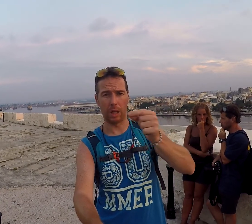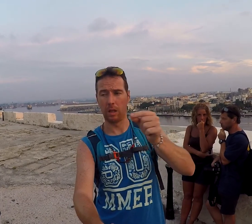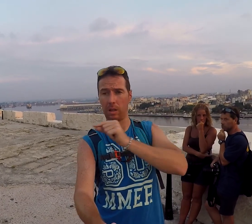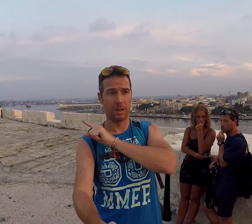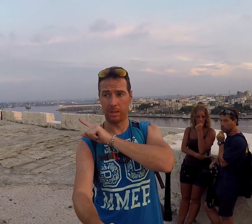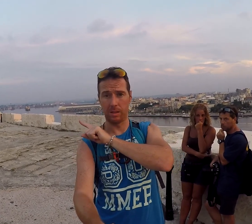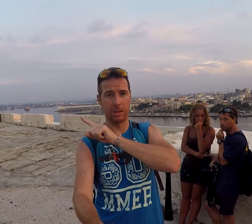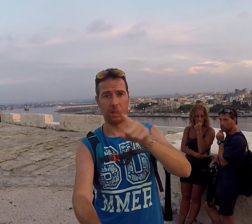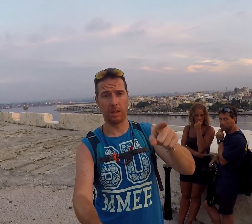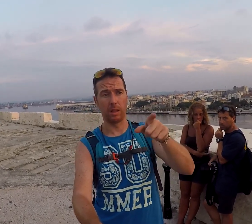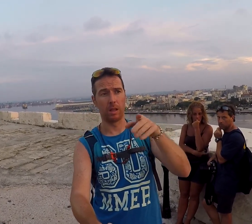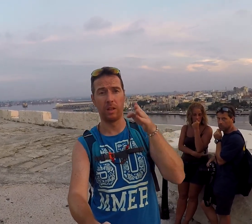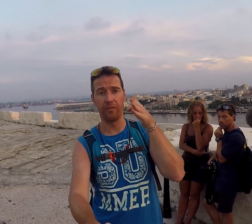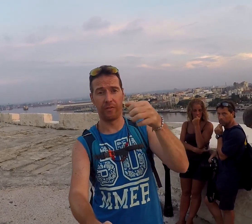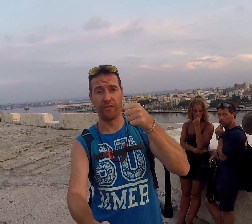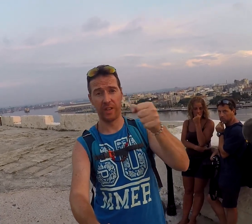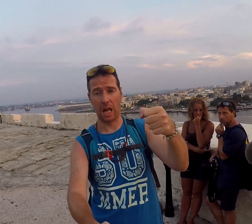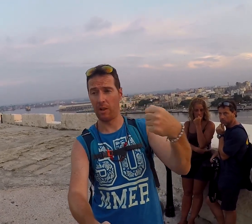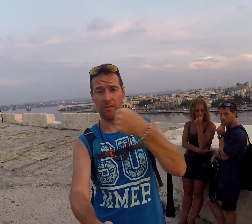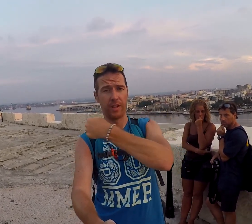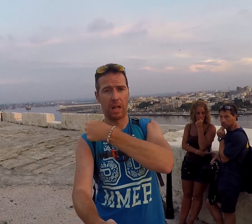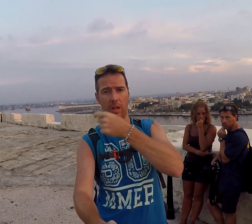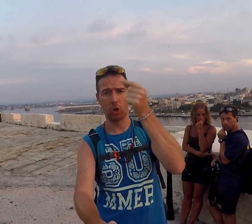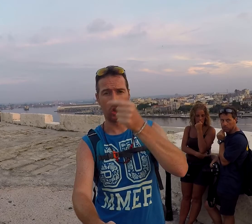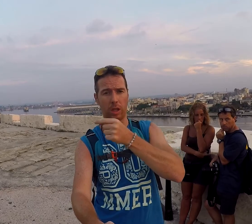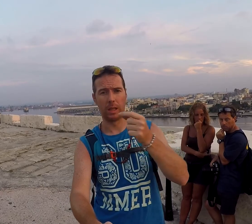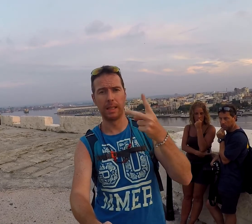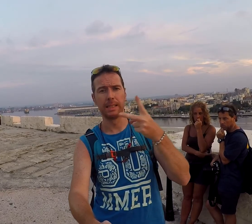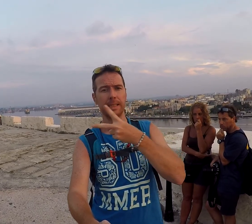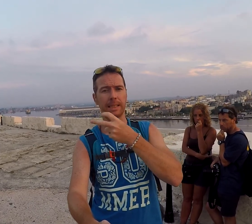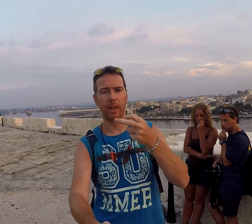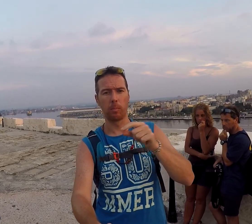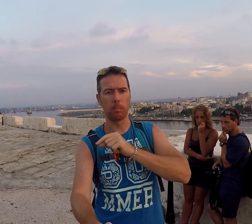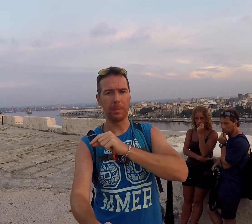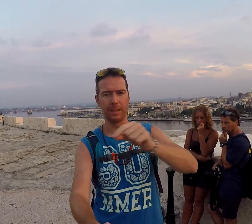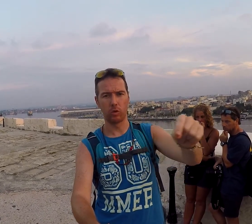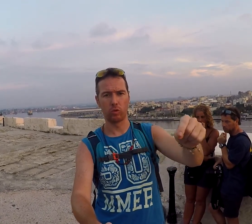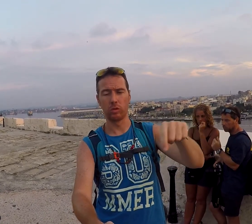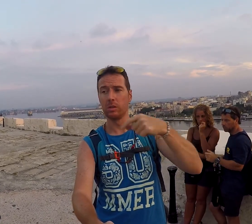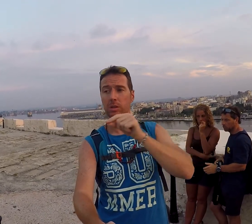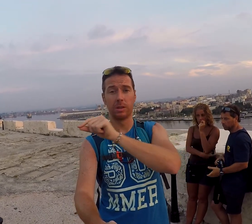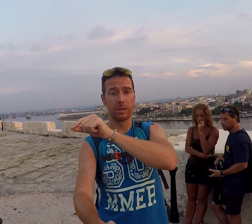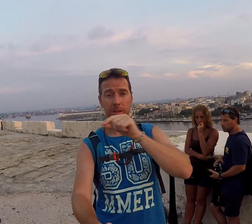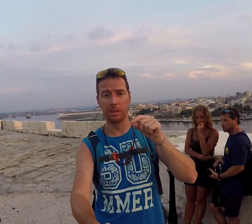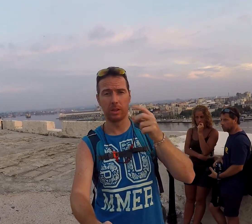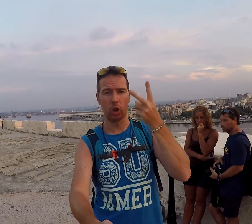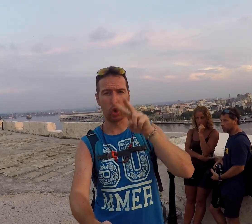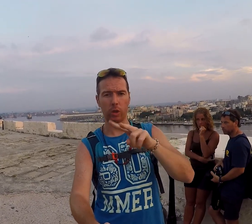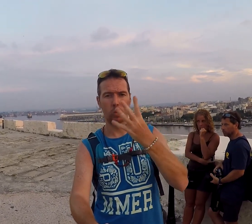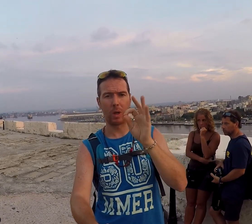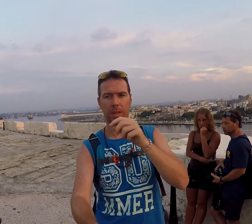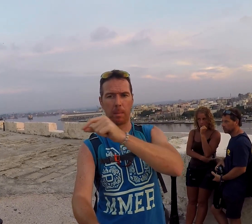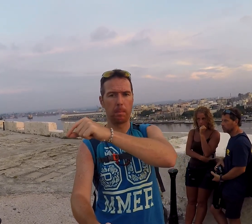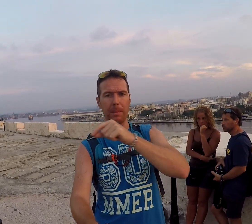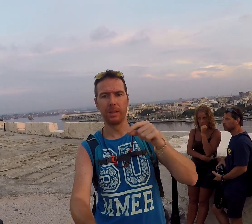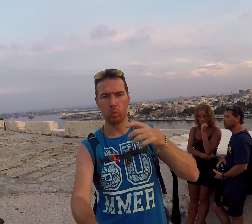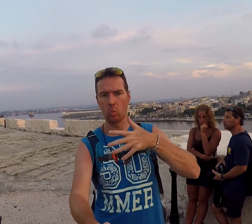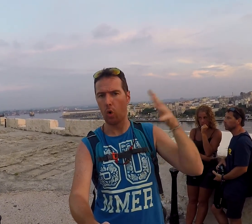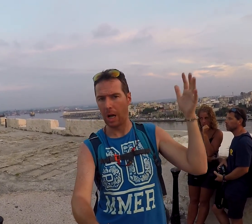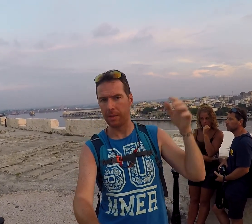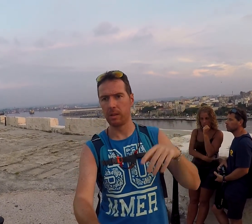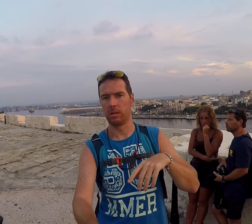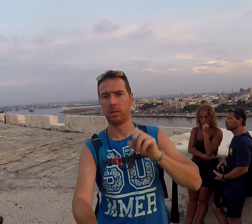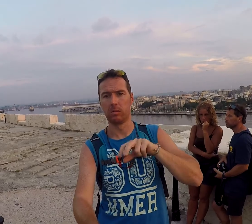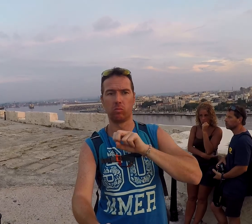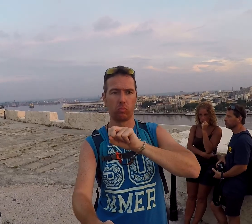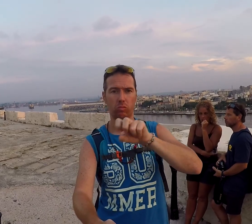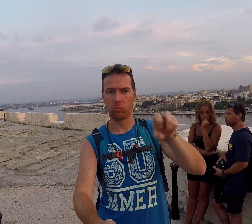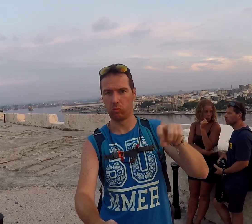Las dimensiones de esta fortaleza son 700 metros de largo y 240 metros de ancho, es muy grande